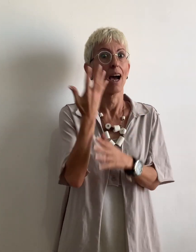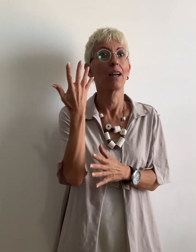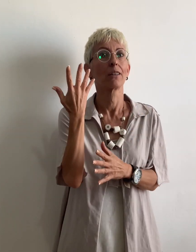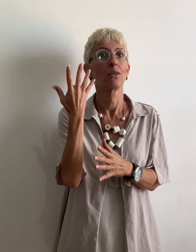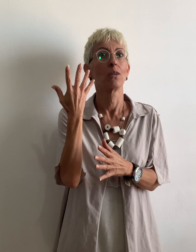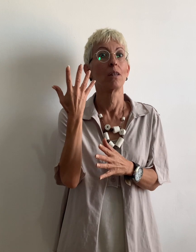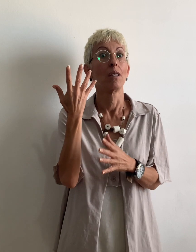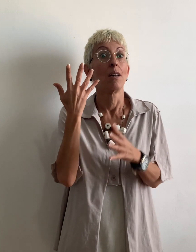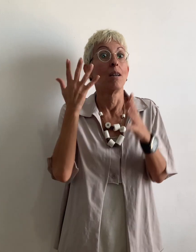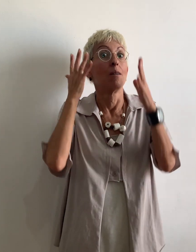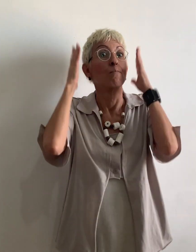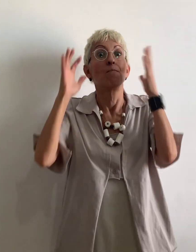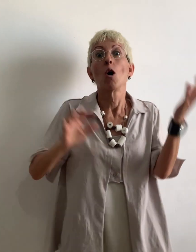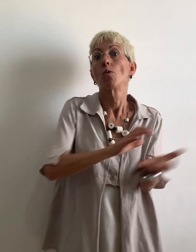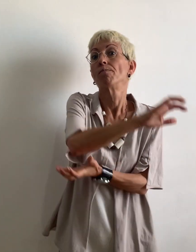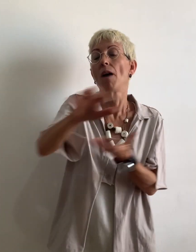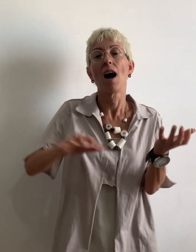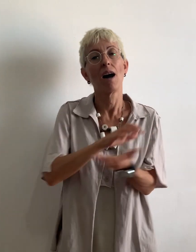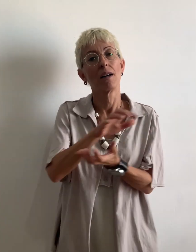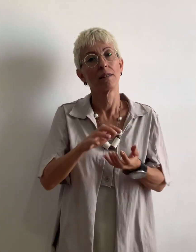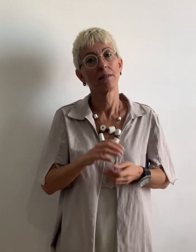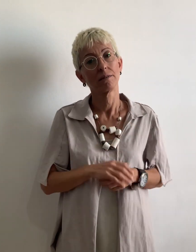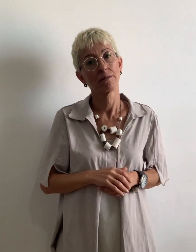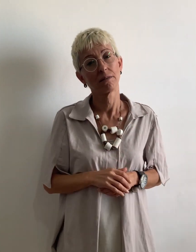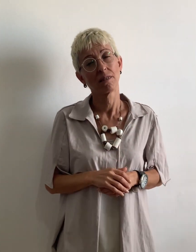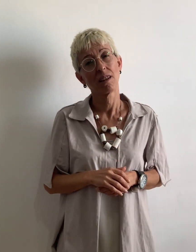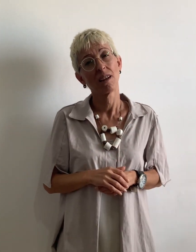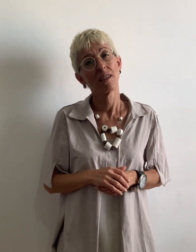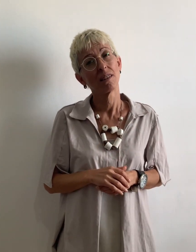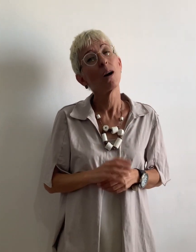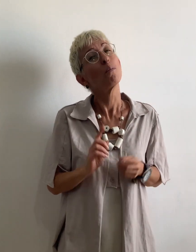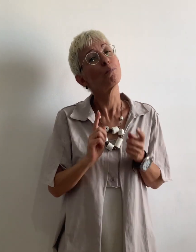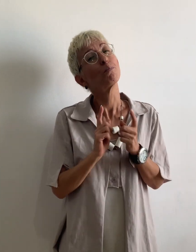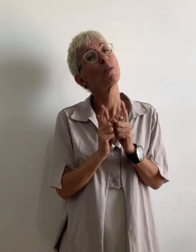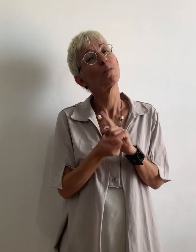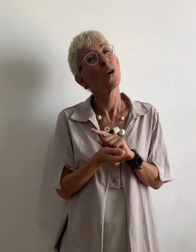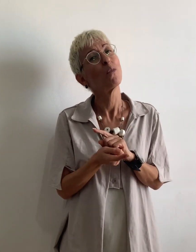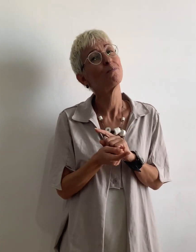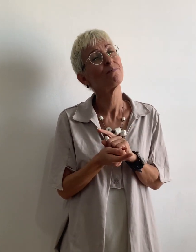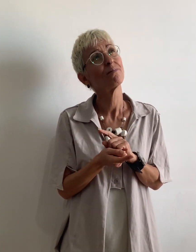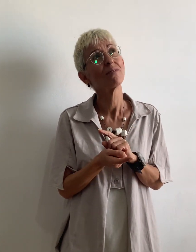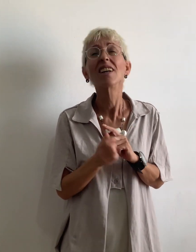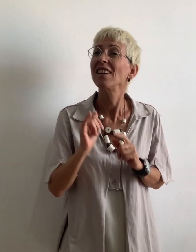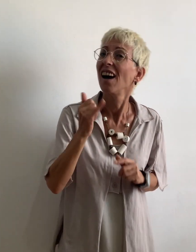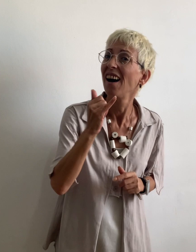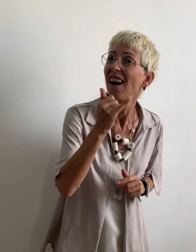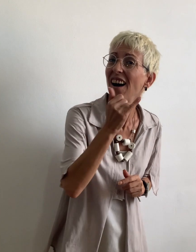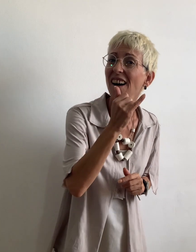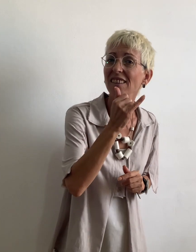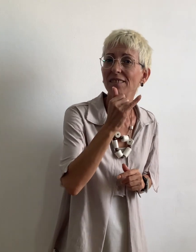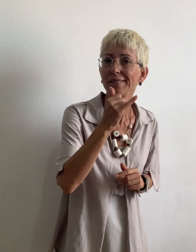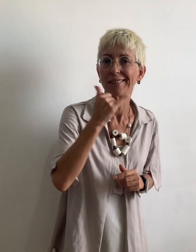יָצַרְנוּ מְהוּמָה בִּמְקוֹם "כֵּן"